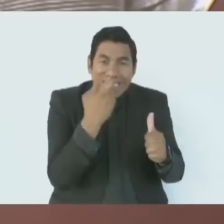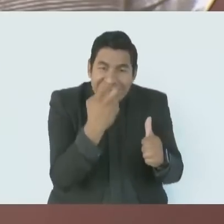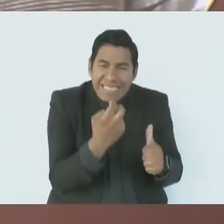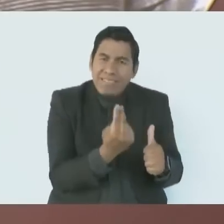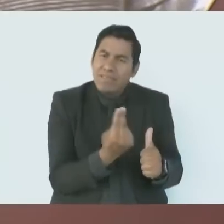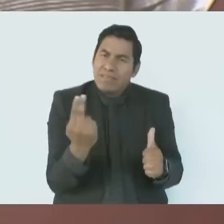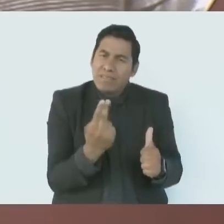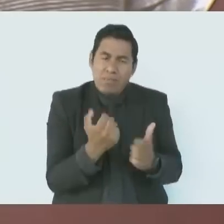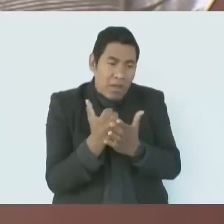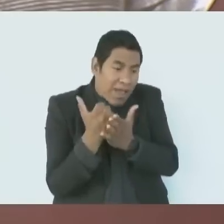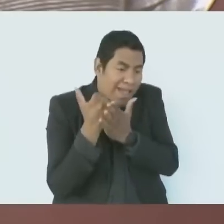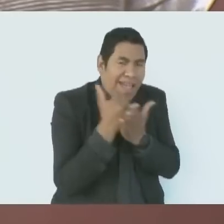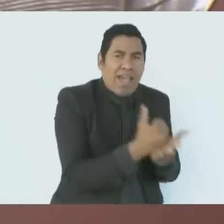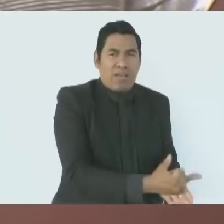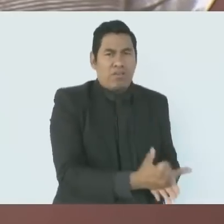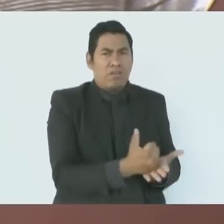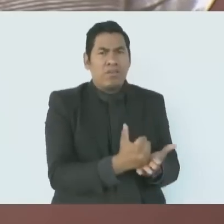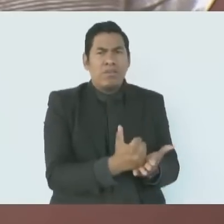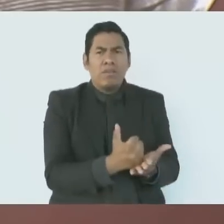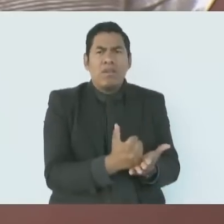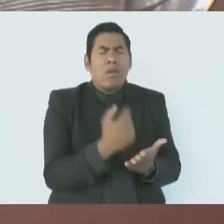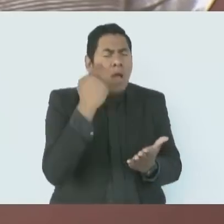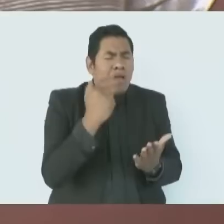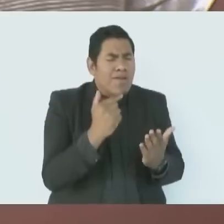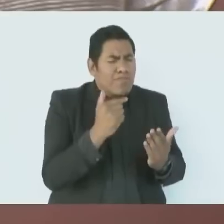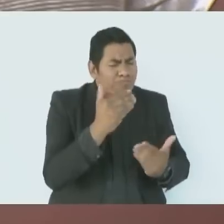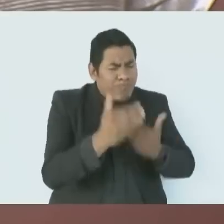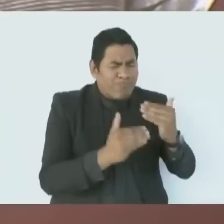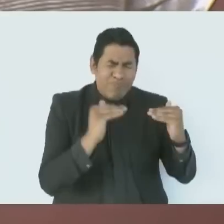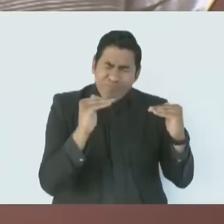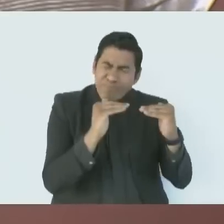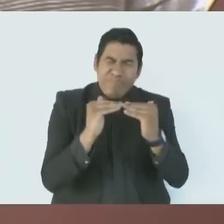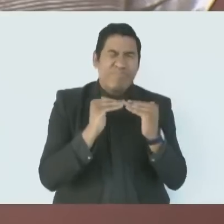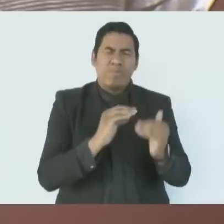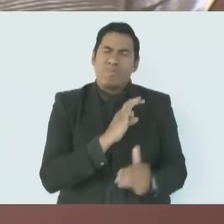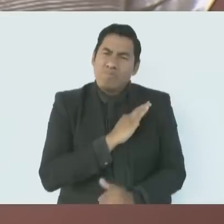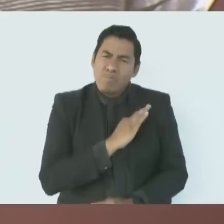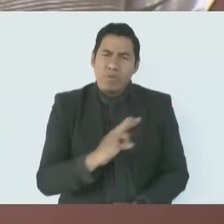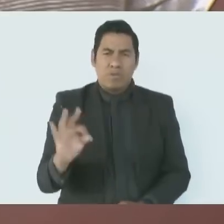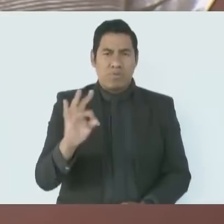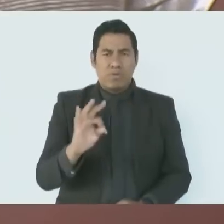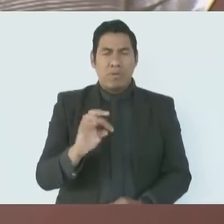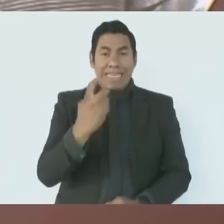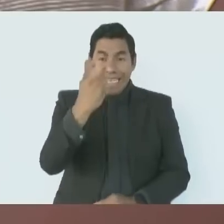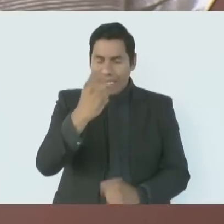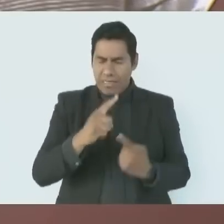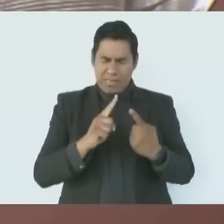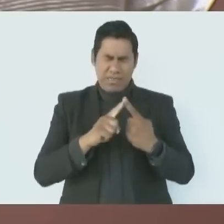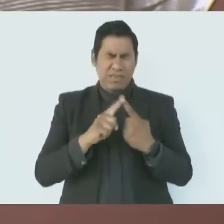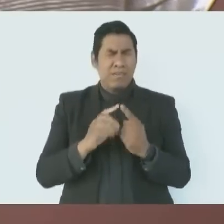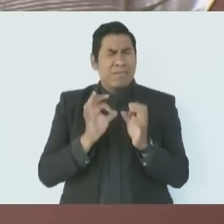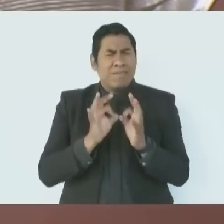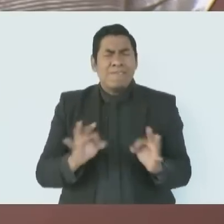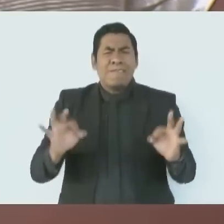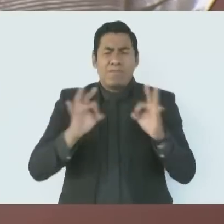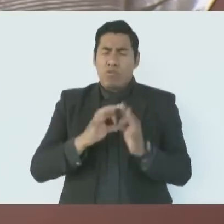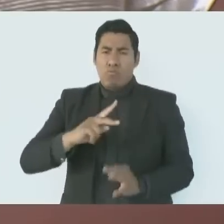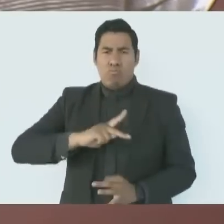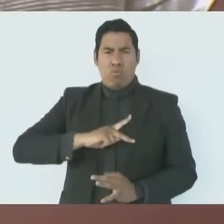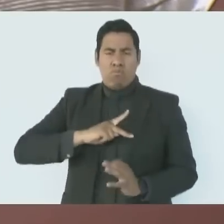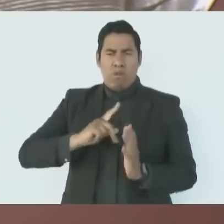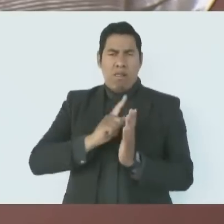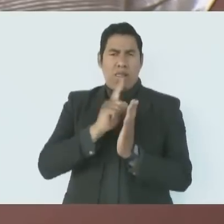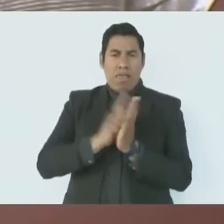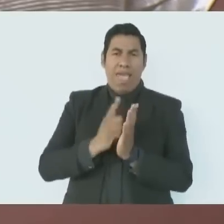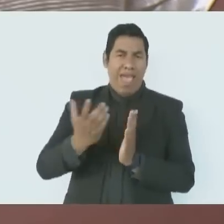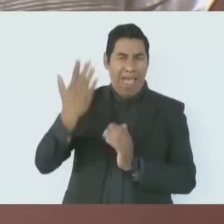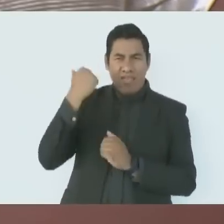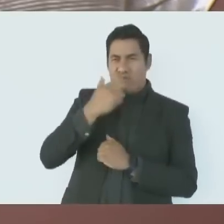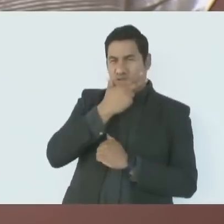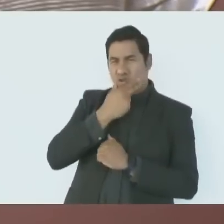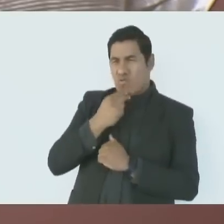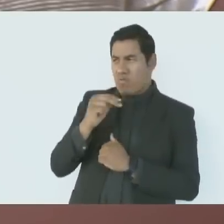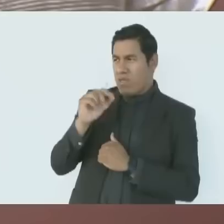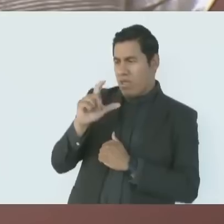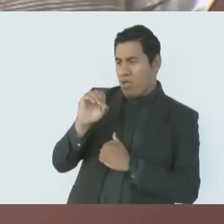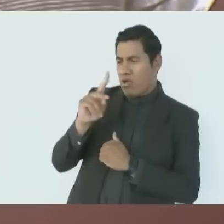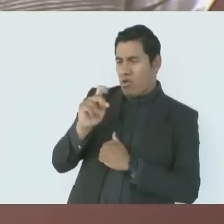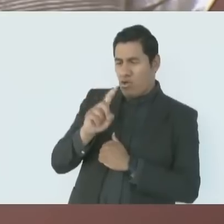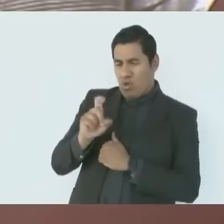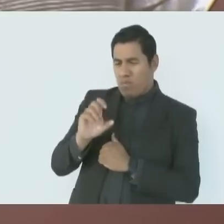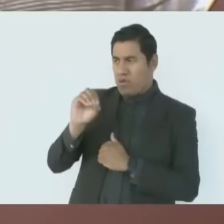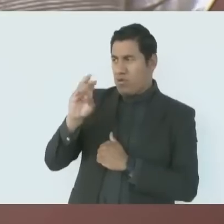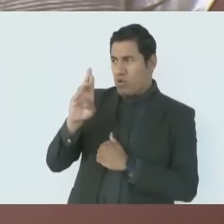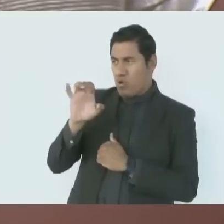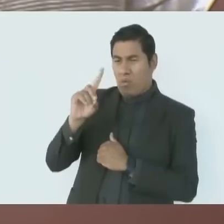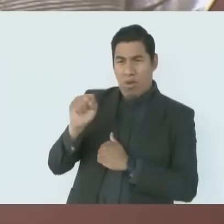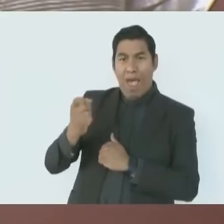apoyar al que menos tiene esa es la máxima que inició López Obrador y que además de sacar de